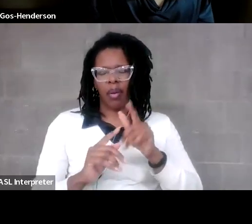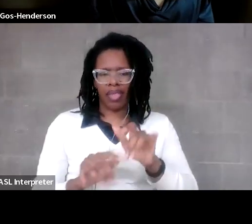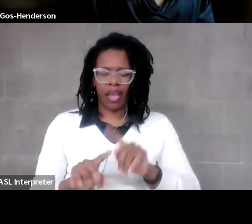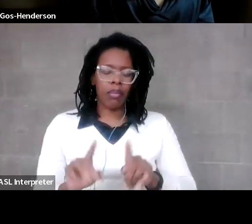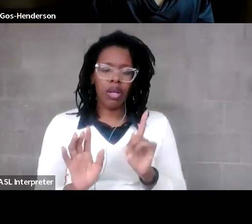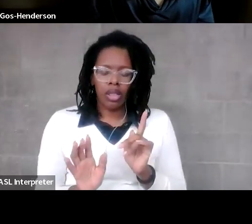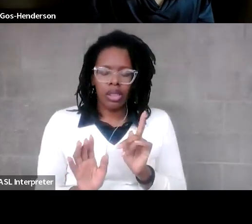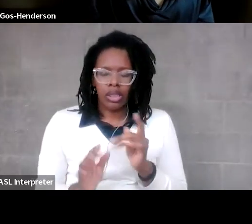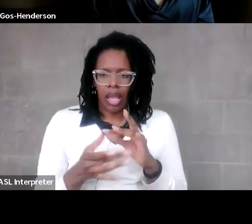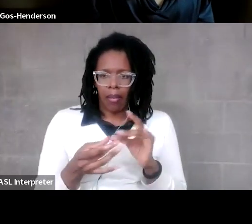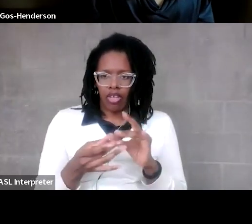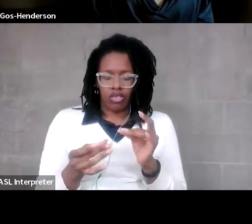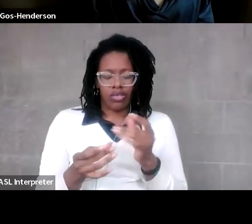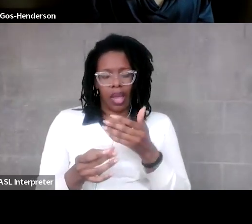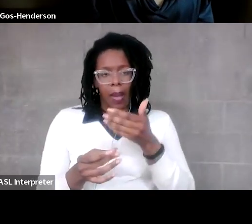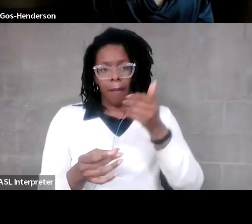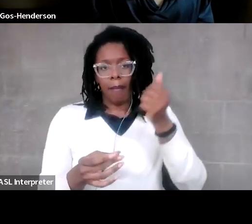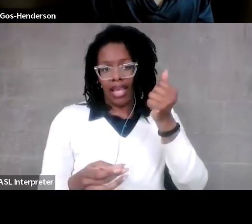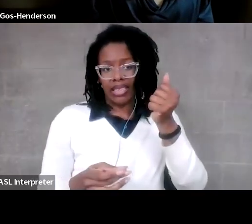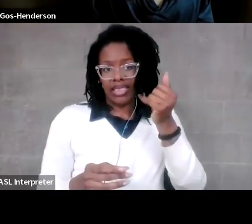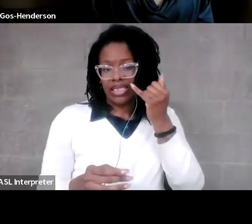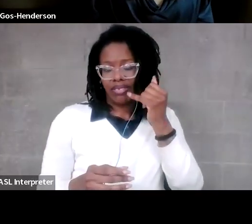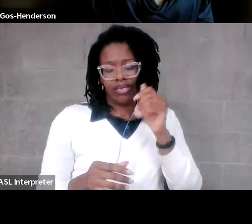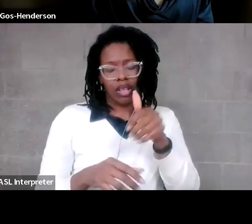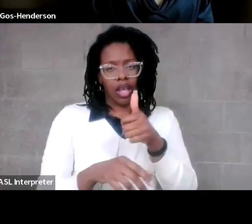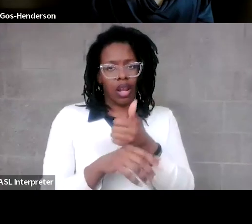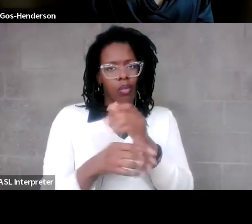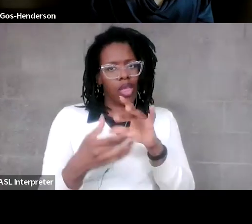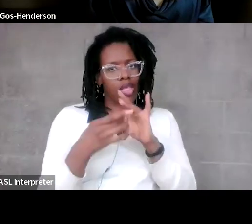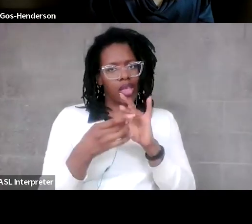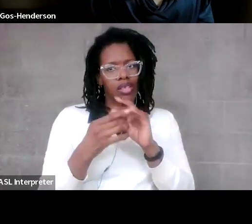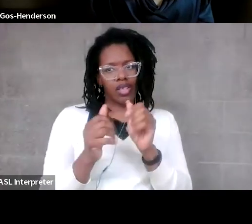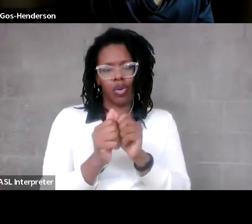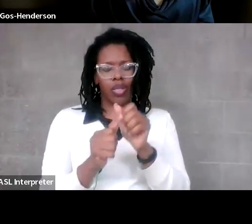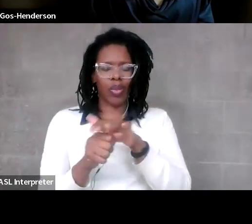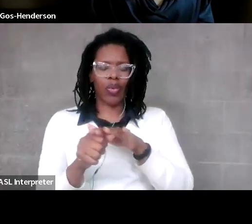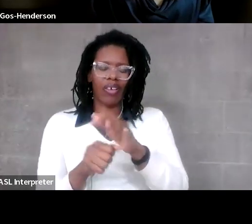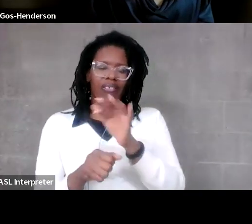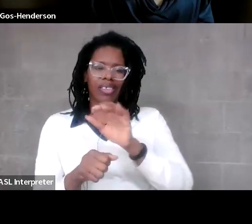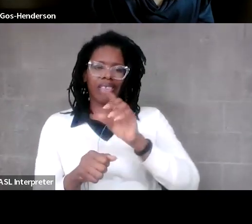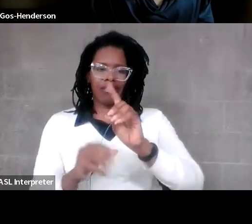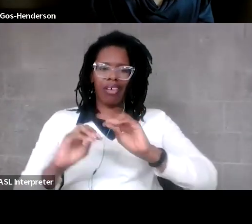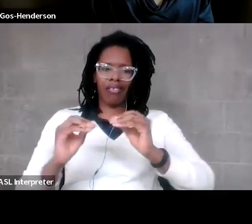es mejor si estableces esa relación con la oficina local de campo, eso ayudaría, supongo,